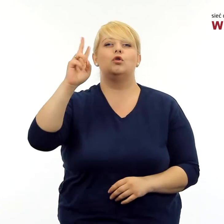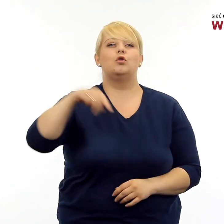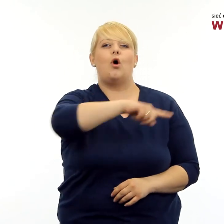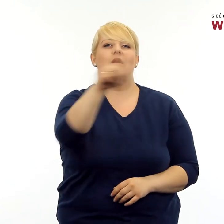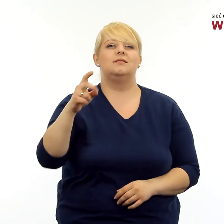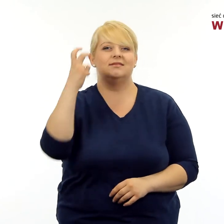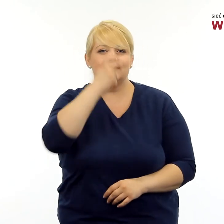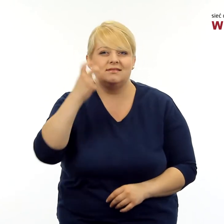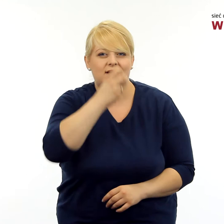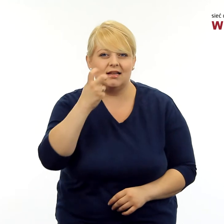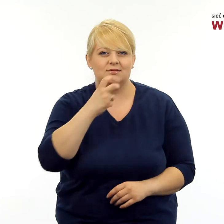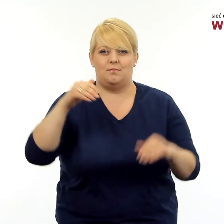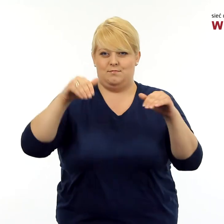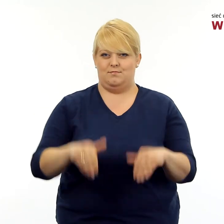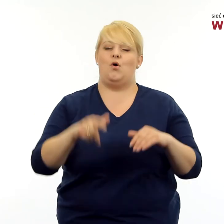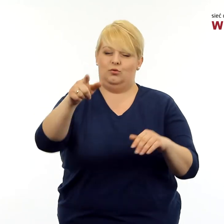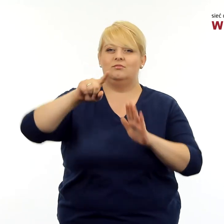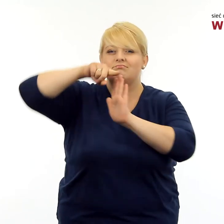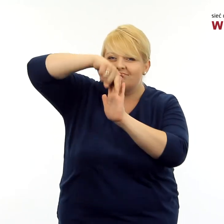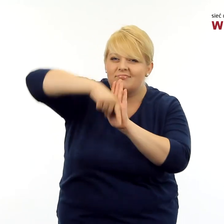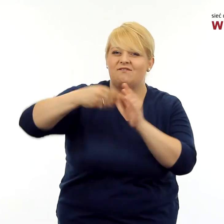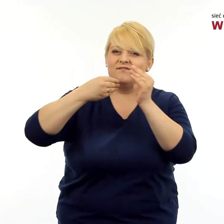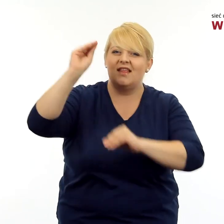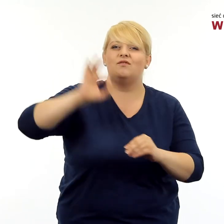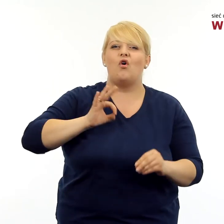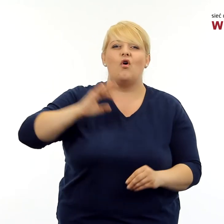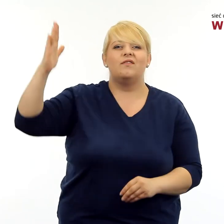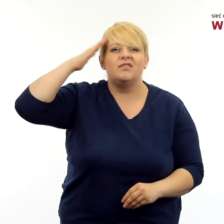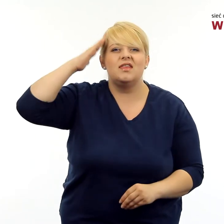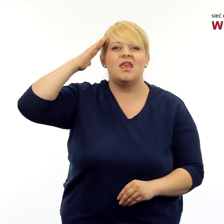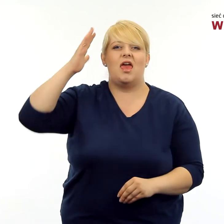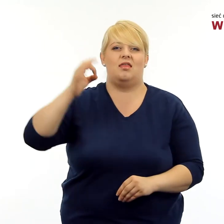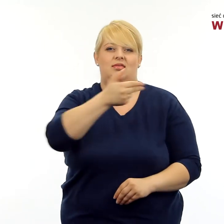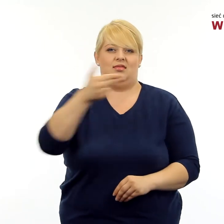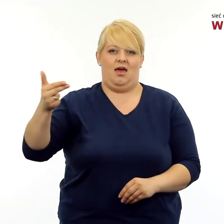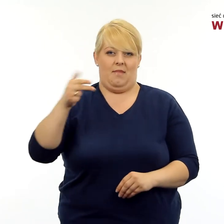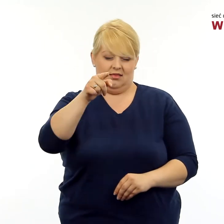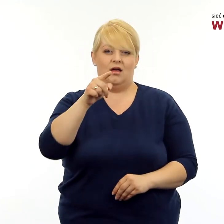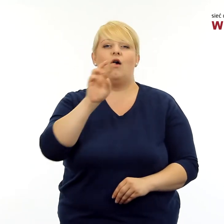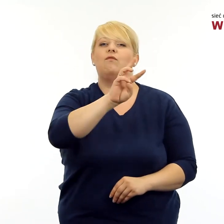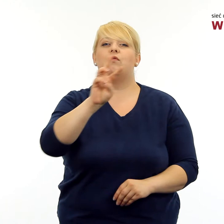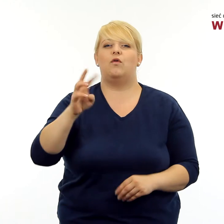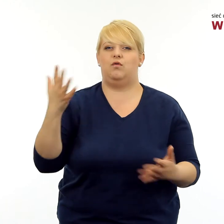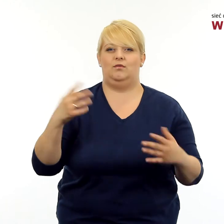Wszyscy zainteresowani mogą pogłębić swoją wiedzę na ten temat na stronie: